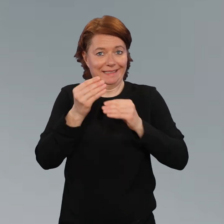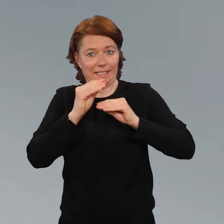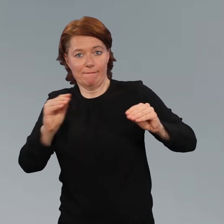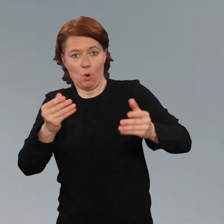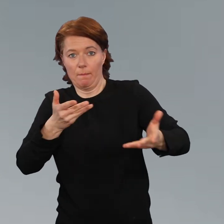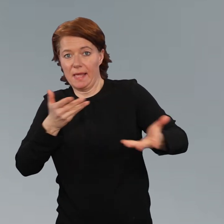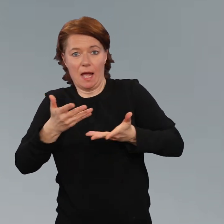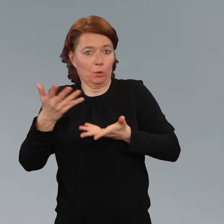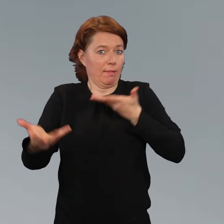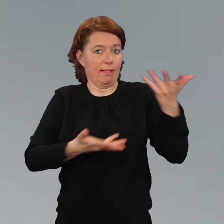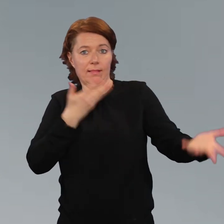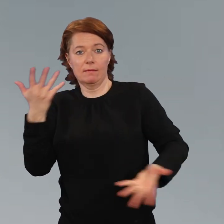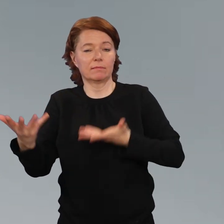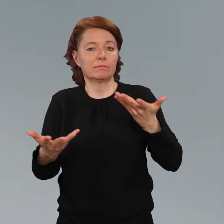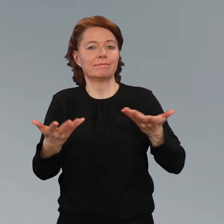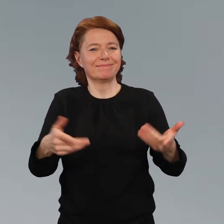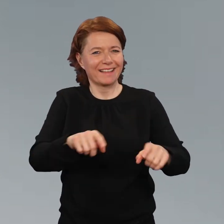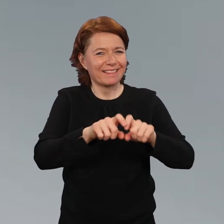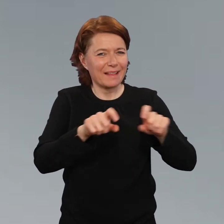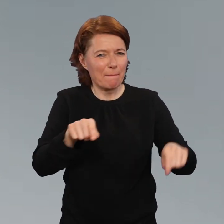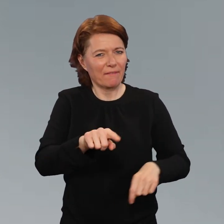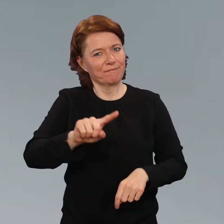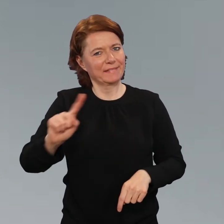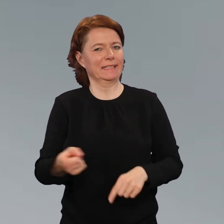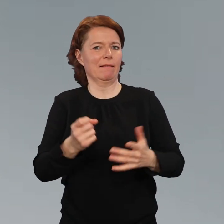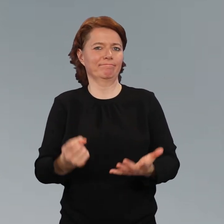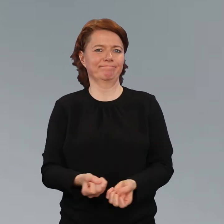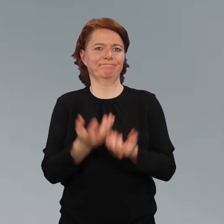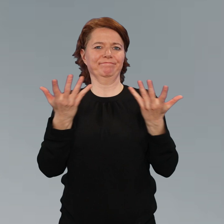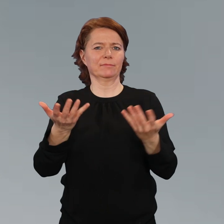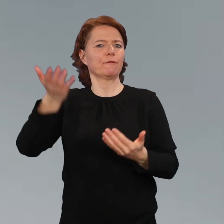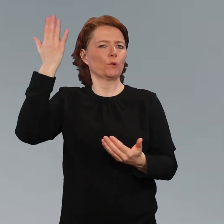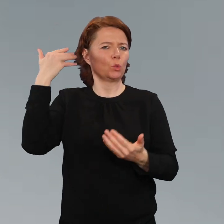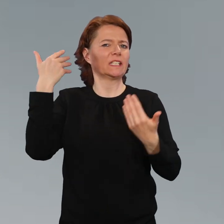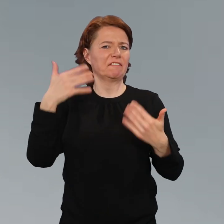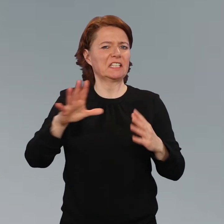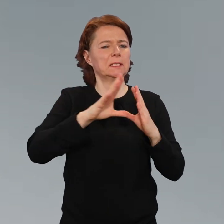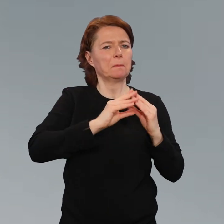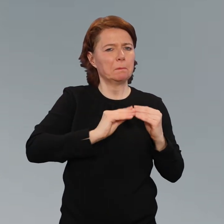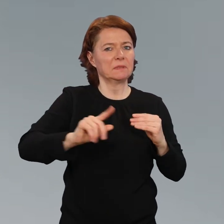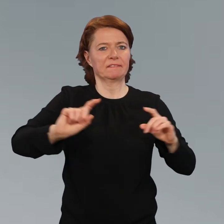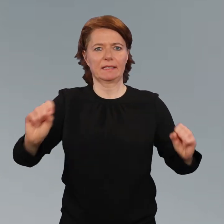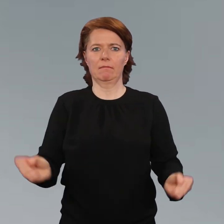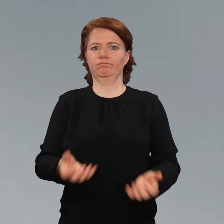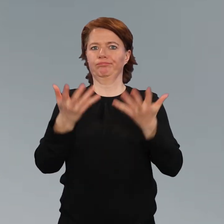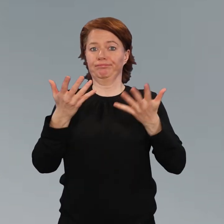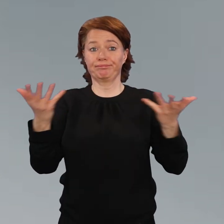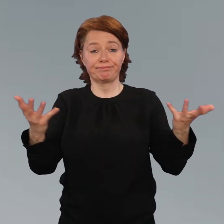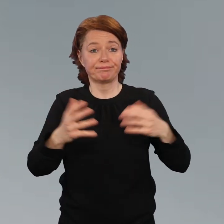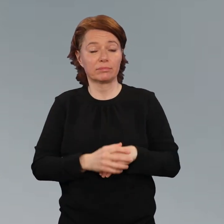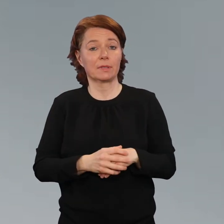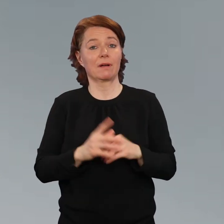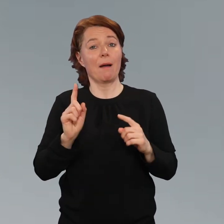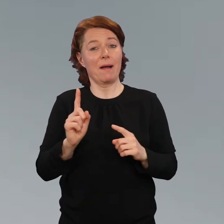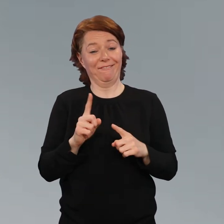werden soll. Denn gerade ist das Thema wieder sehr aktuell. Wir können und dürfen keine